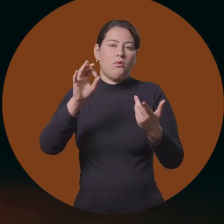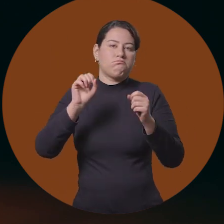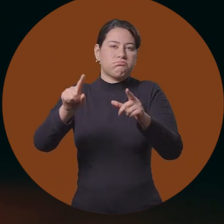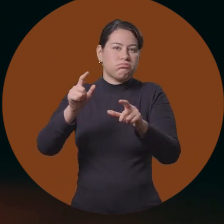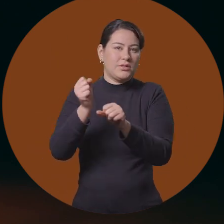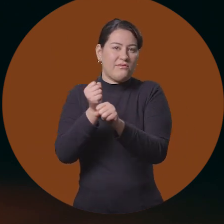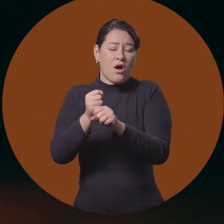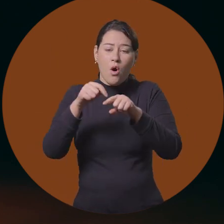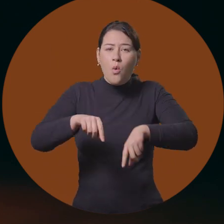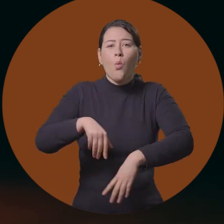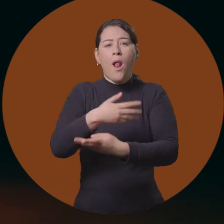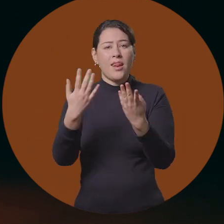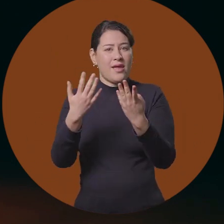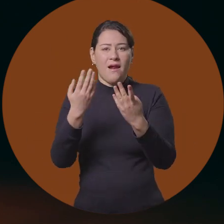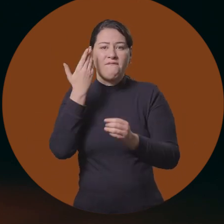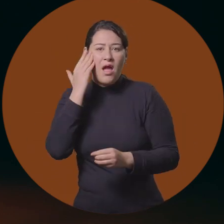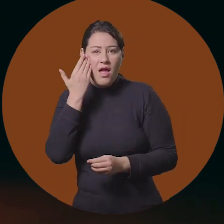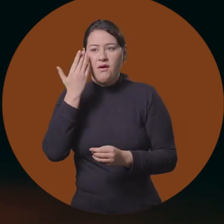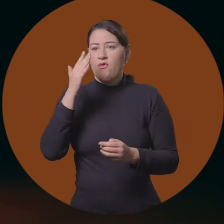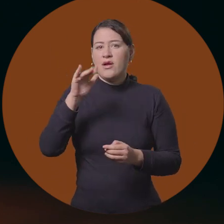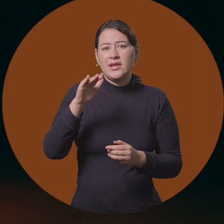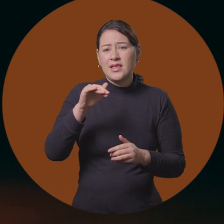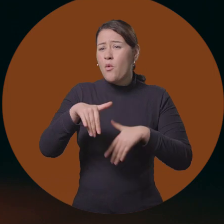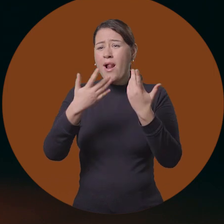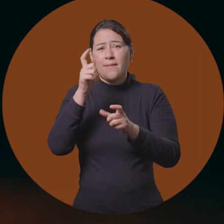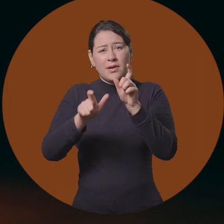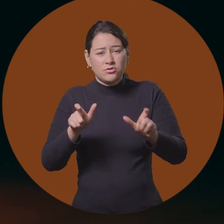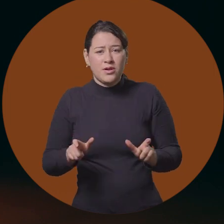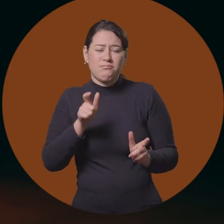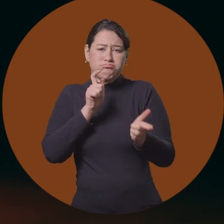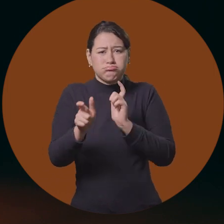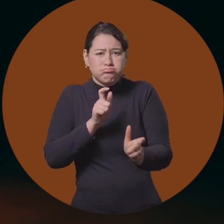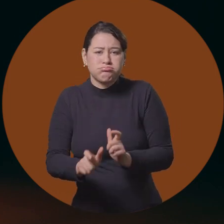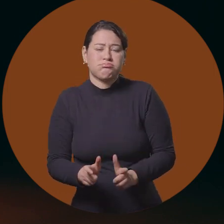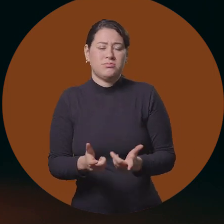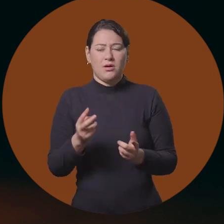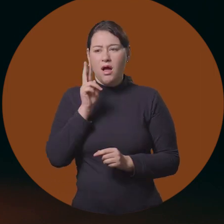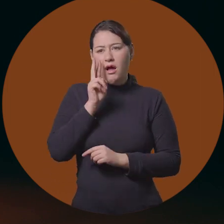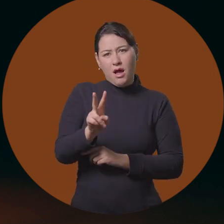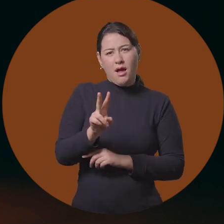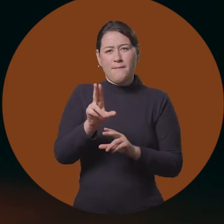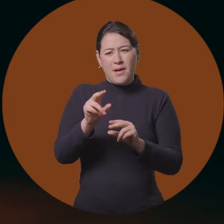Hoy, en cualquier red social, cualquiera se encuentra argumentando, y vos lo ves… y es horrible